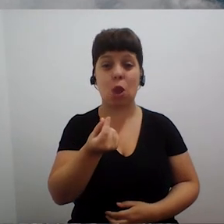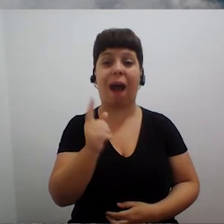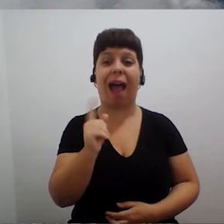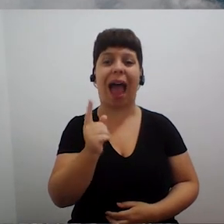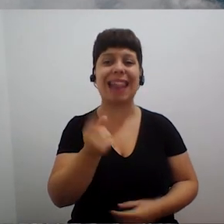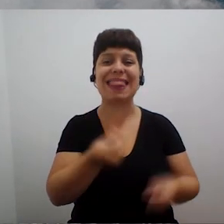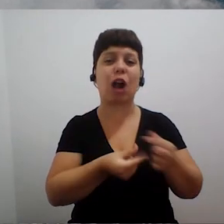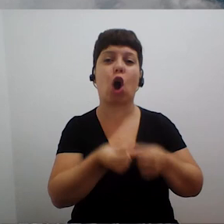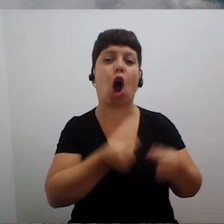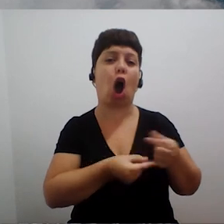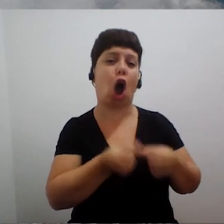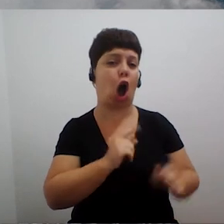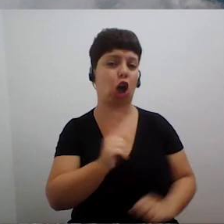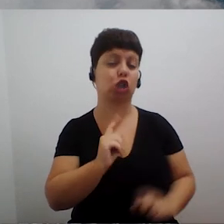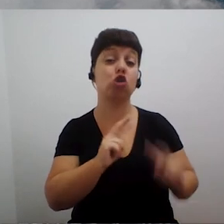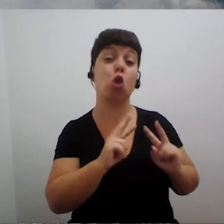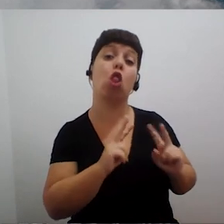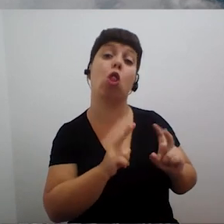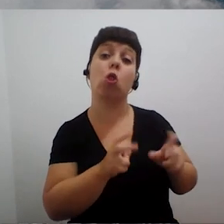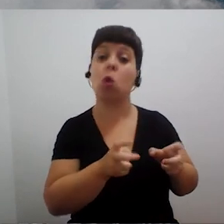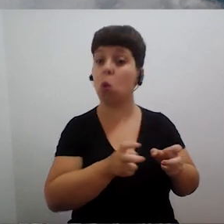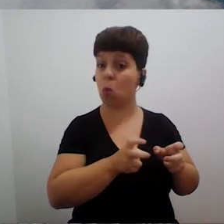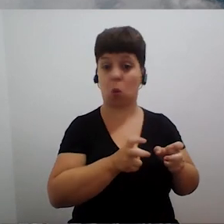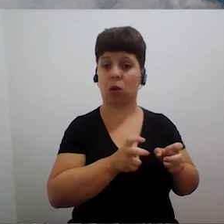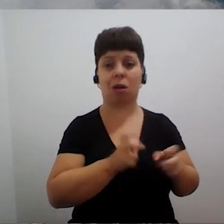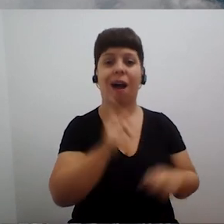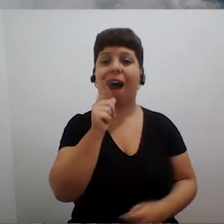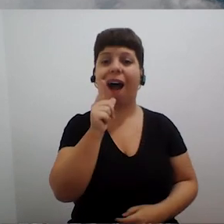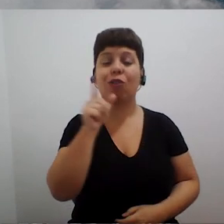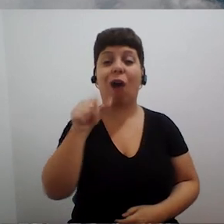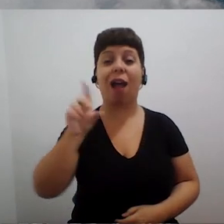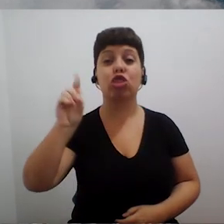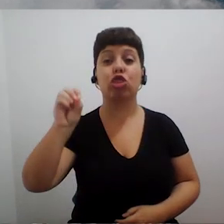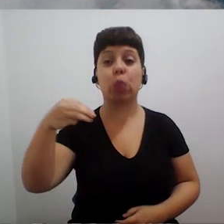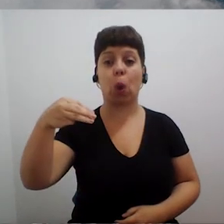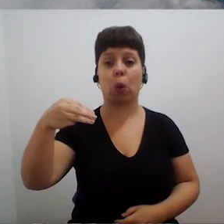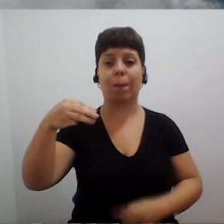como um bem econômico, ela é dom, nós a recebemos gratuitamente,